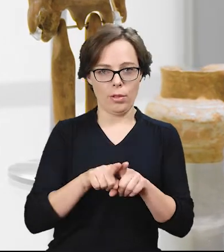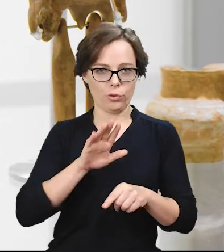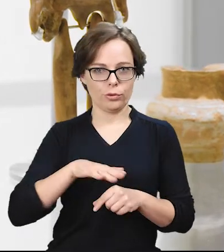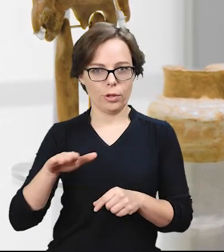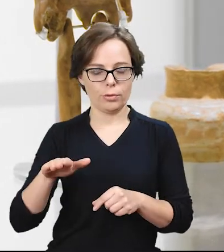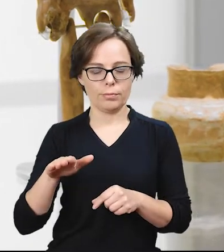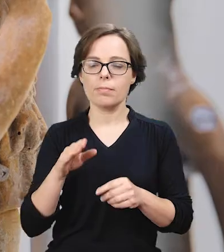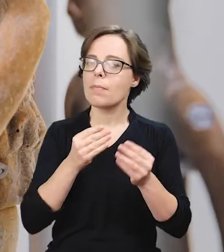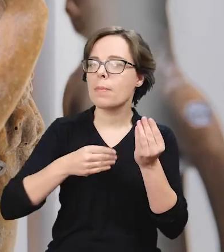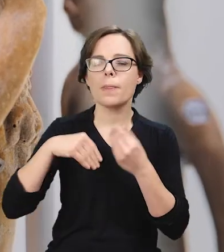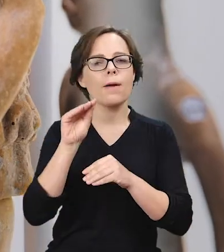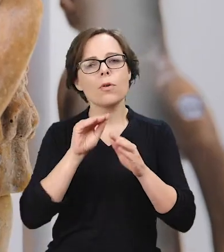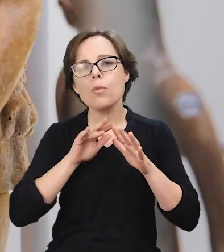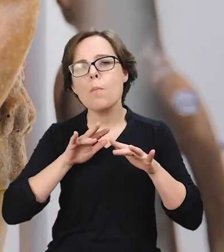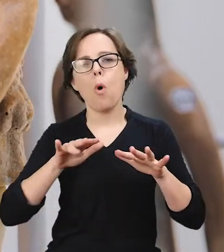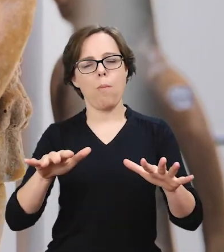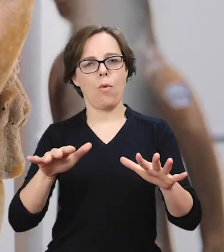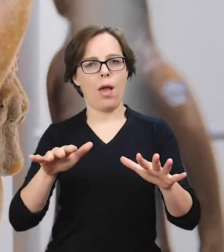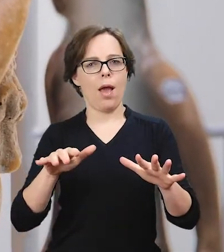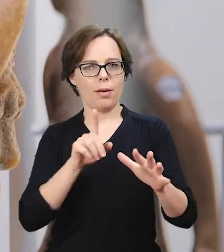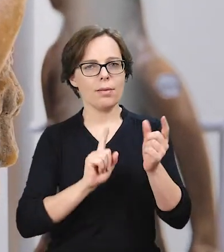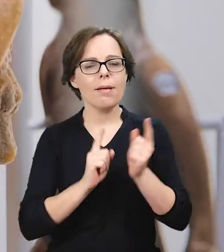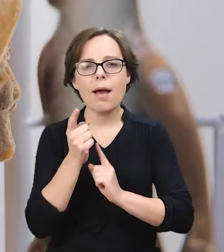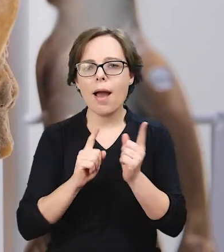Najpopularniejsze modele lalek